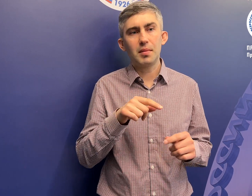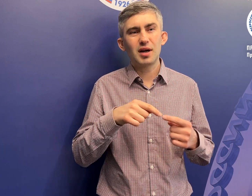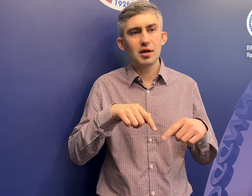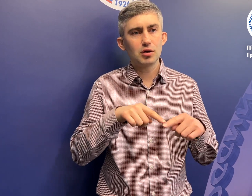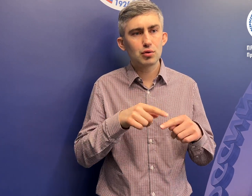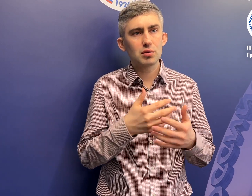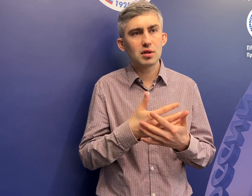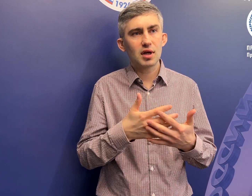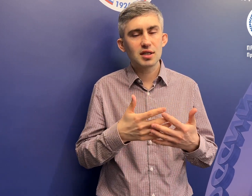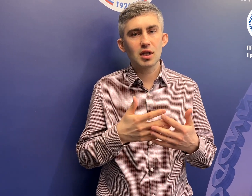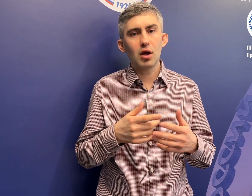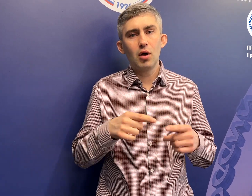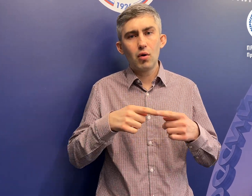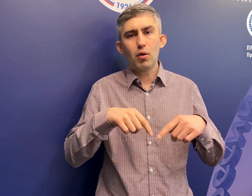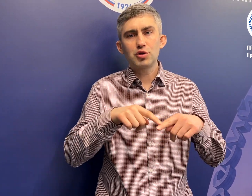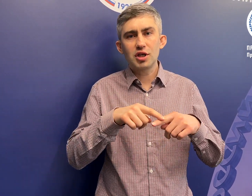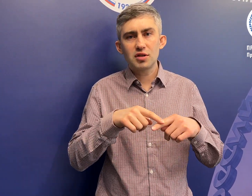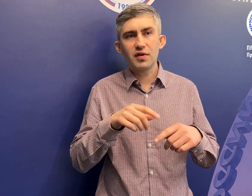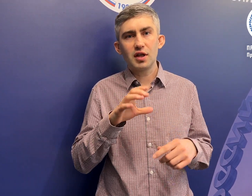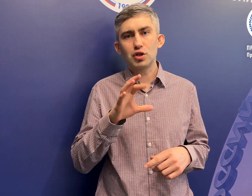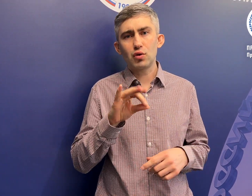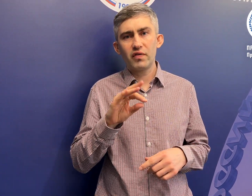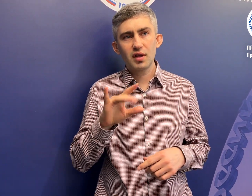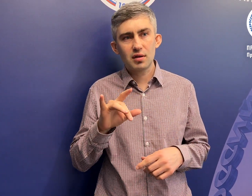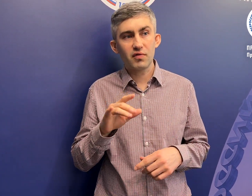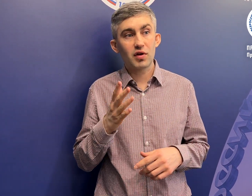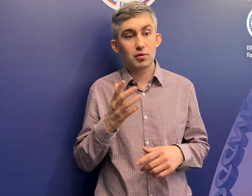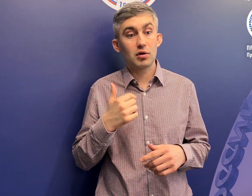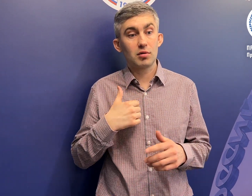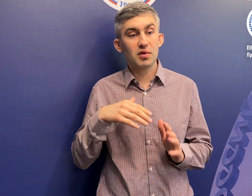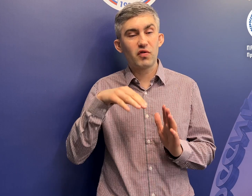то у нас организуются разные общественные советы,